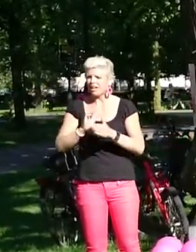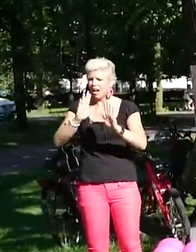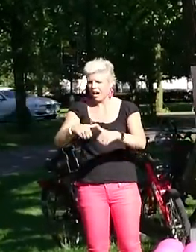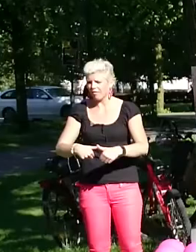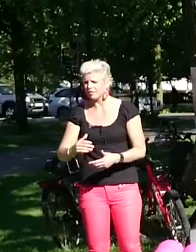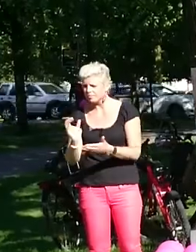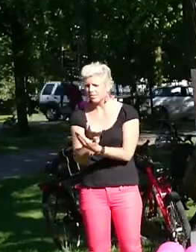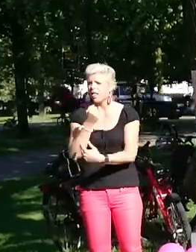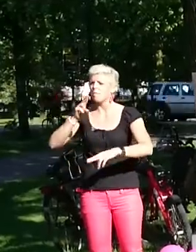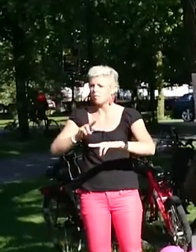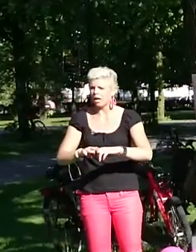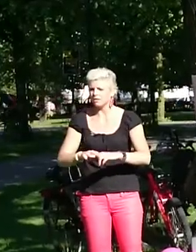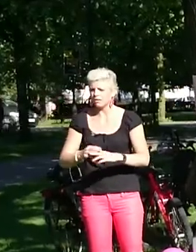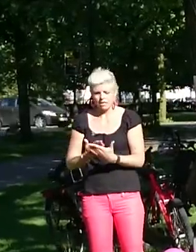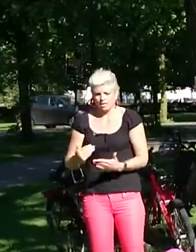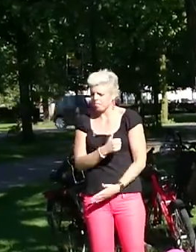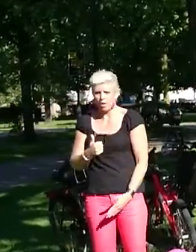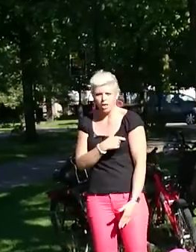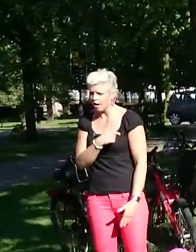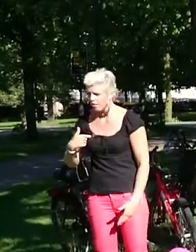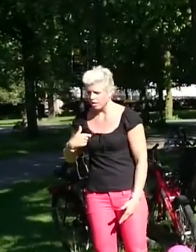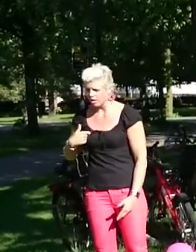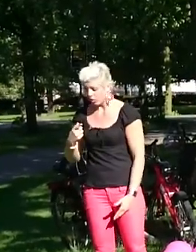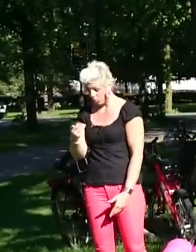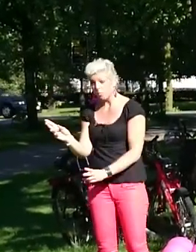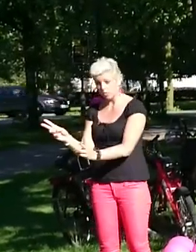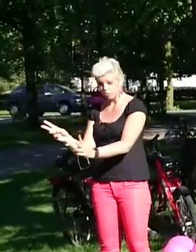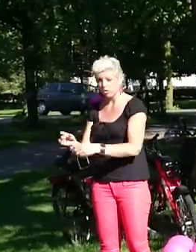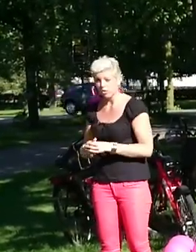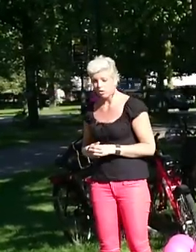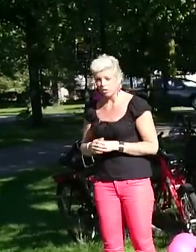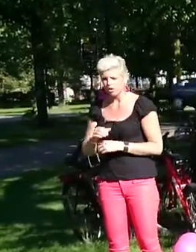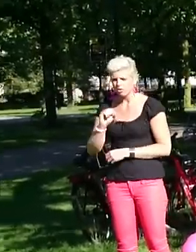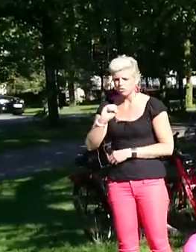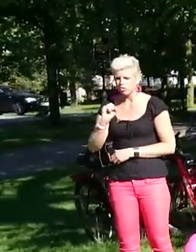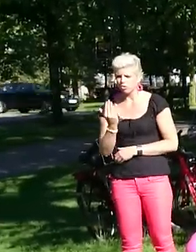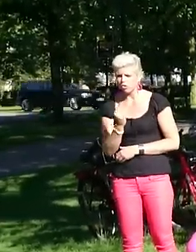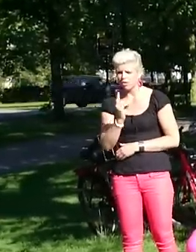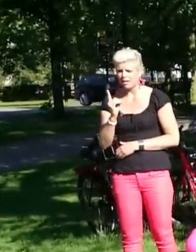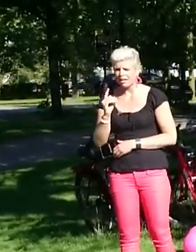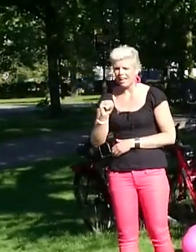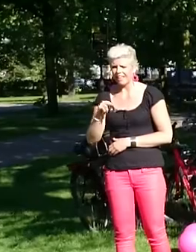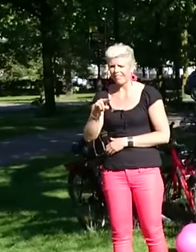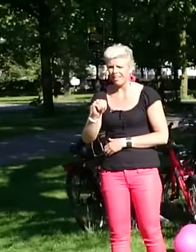Så det var inte bara vi som gjorde det. De gjorde det också. Gyllene Gryning från Grekland.